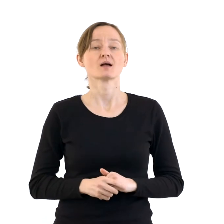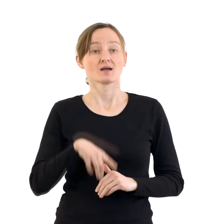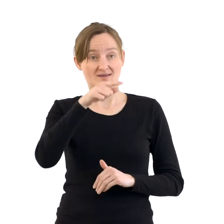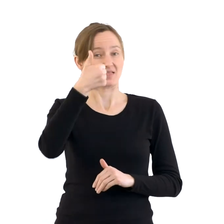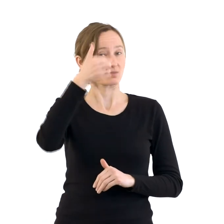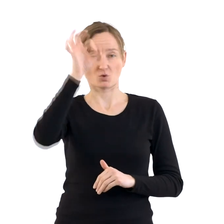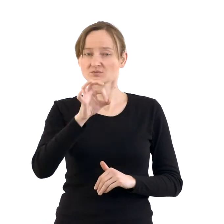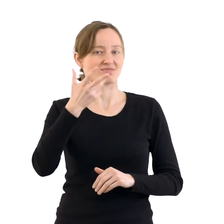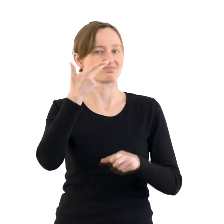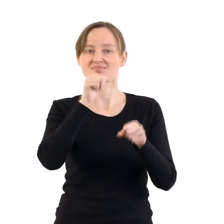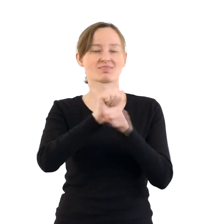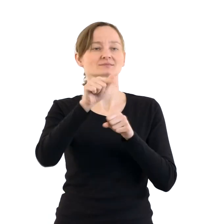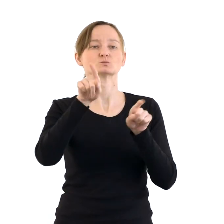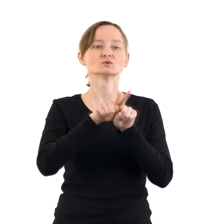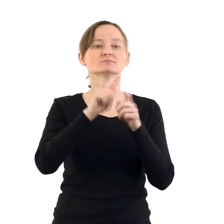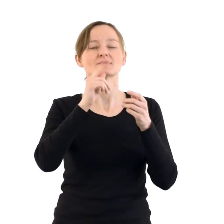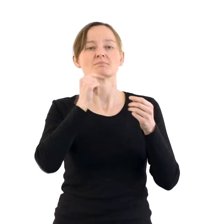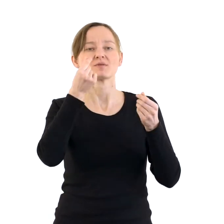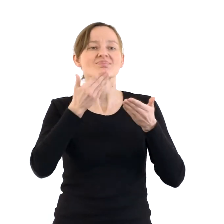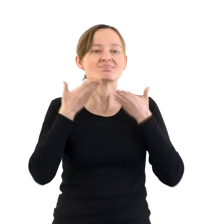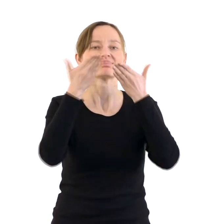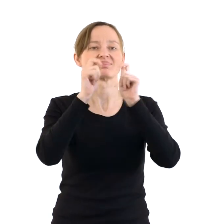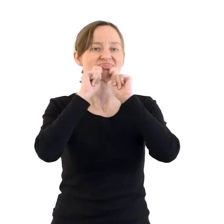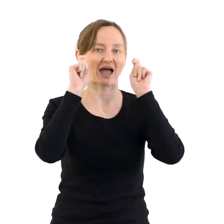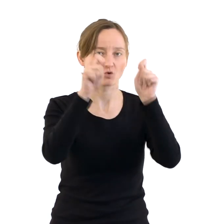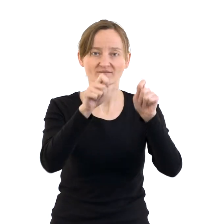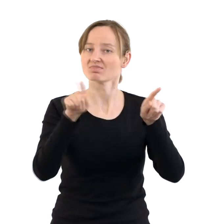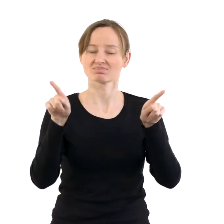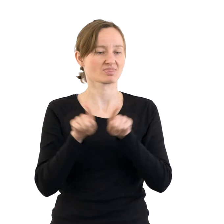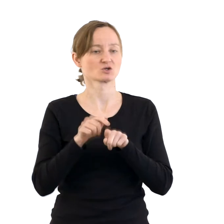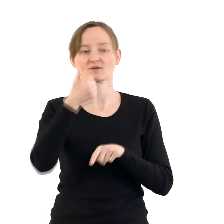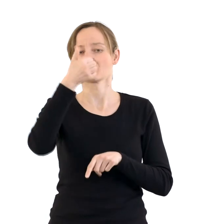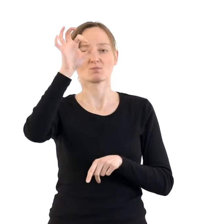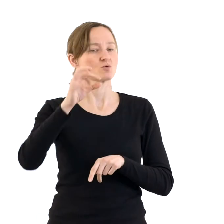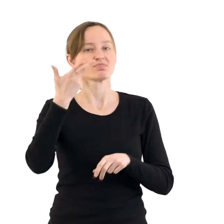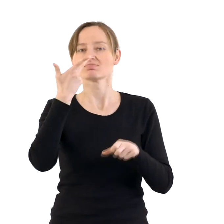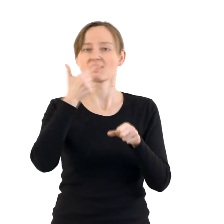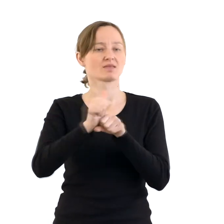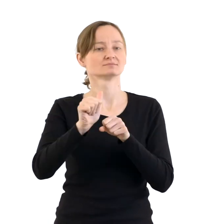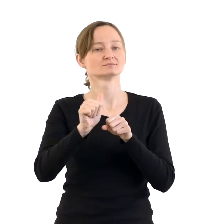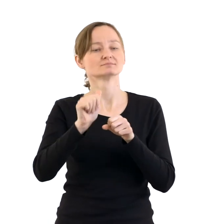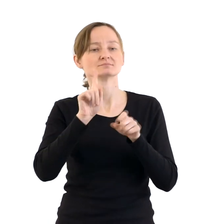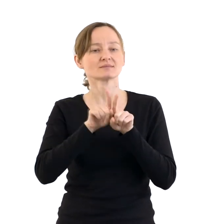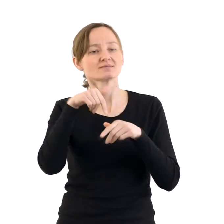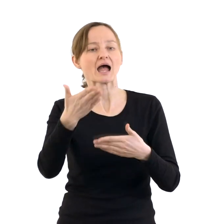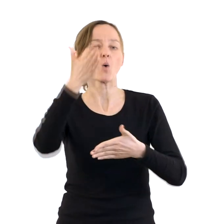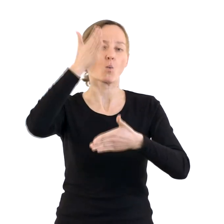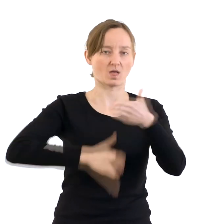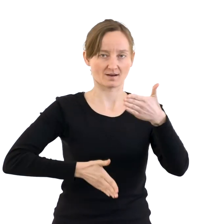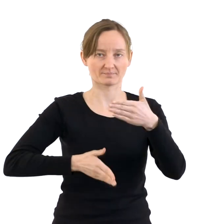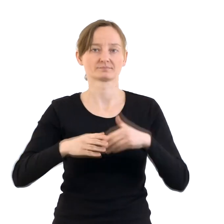1% nie jest darowizną ani ulgą.